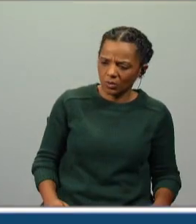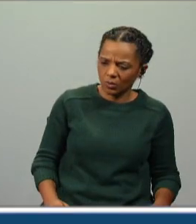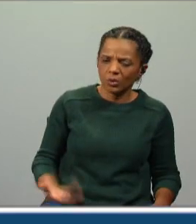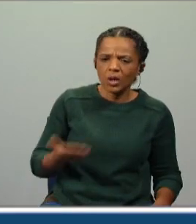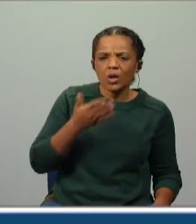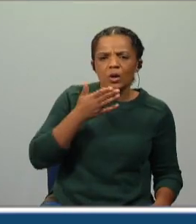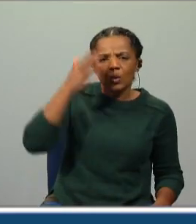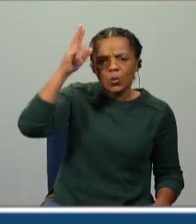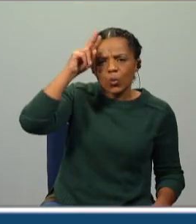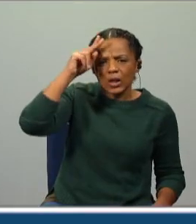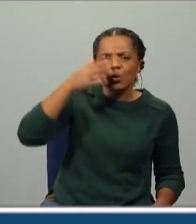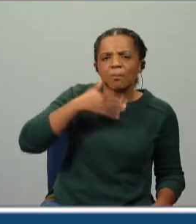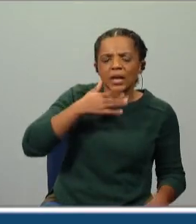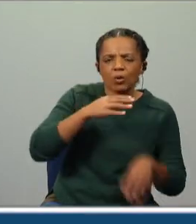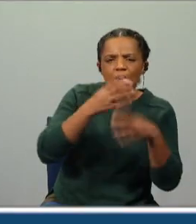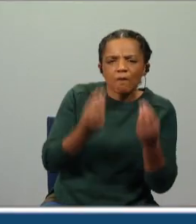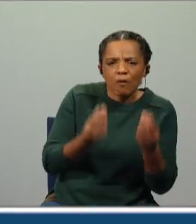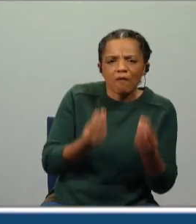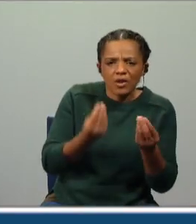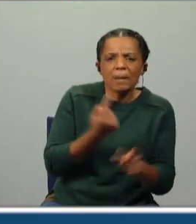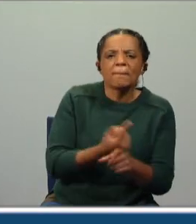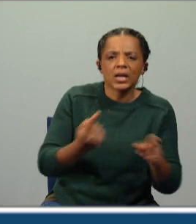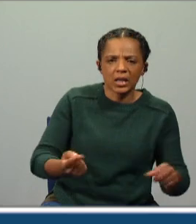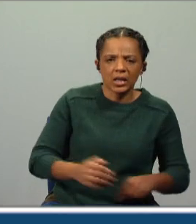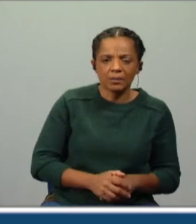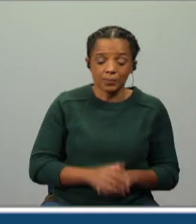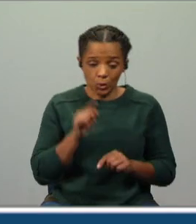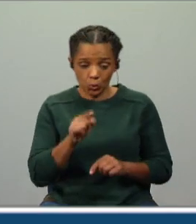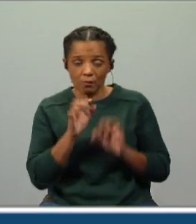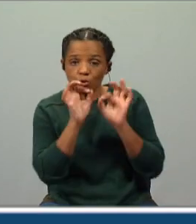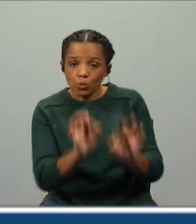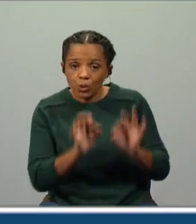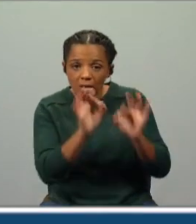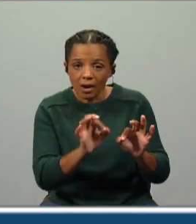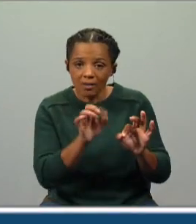Eu um coelhinho branco e fofinho, Pai Natal, para cuidar dele e com ele?